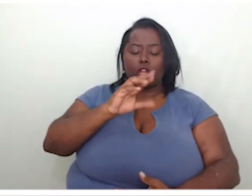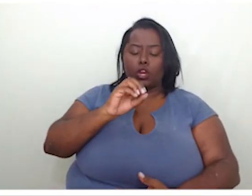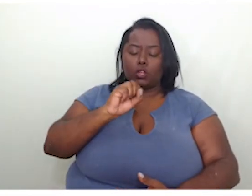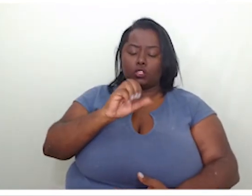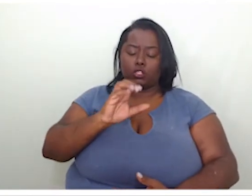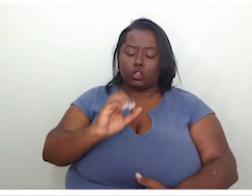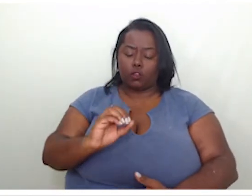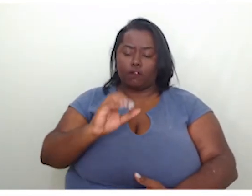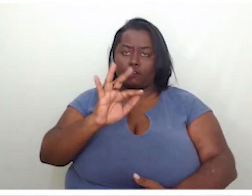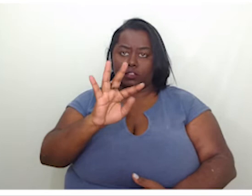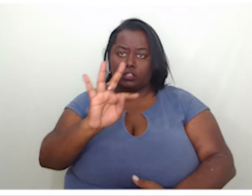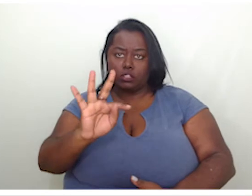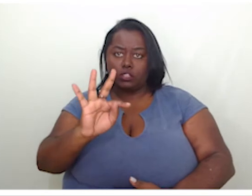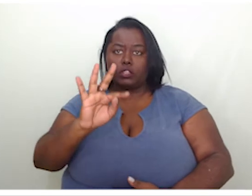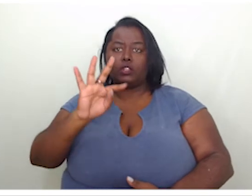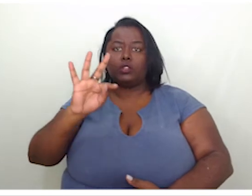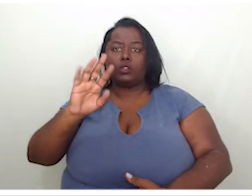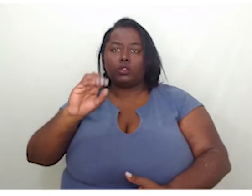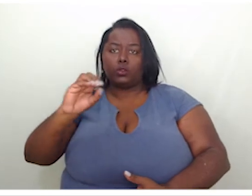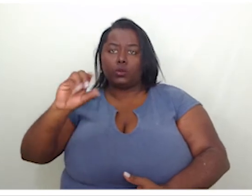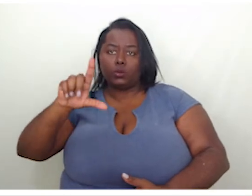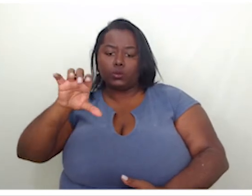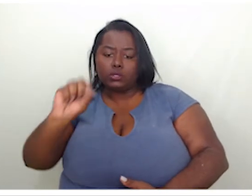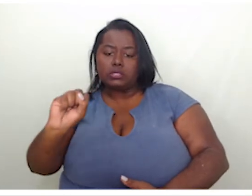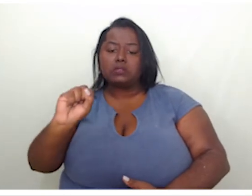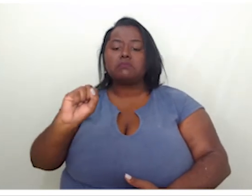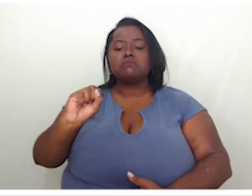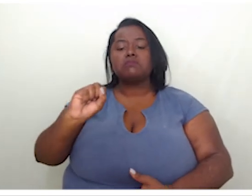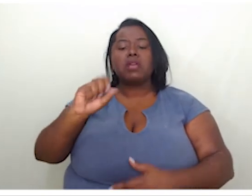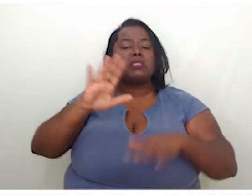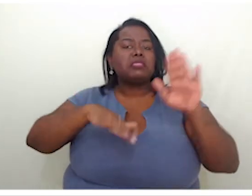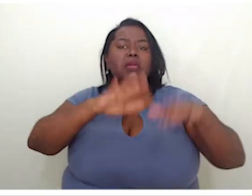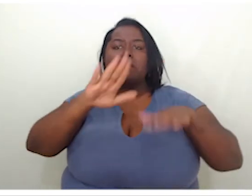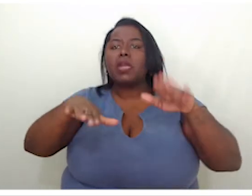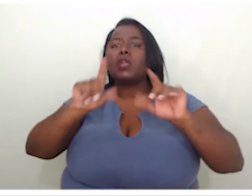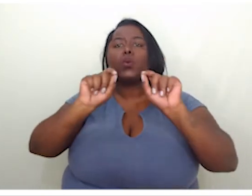ellos invitan al facilitador a través del ambiente de aprendizaje.